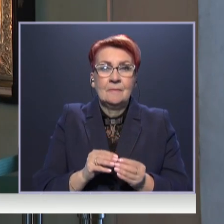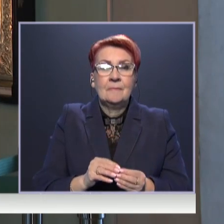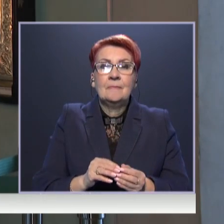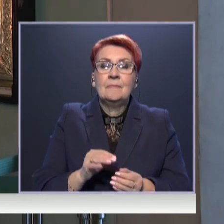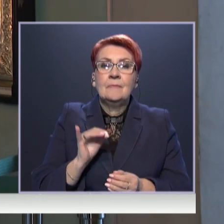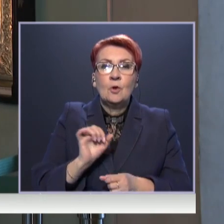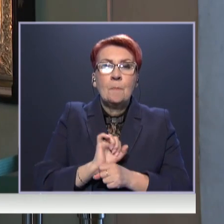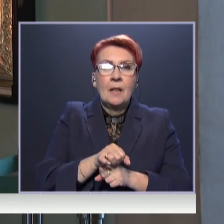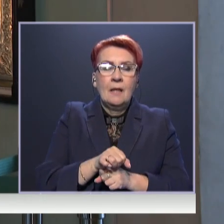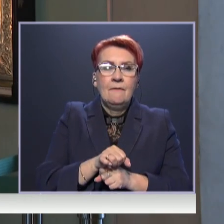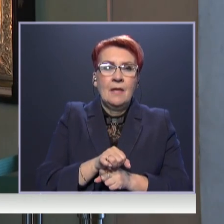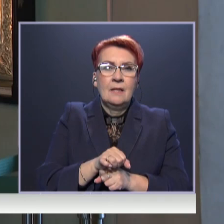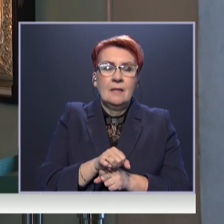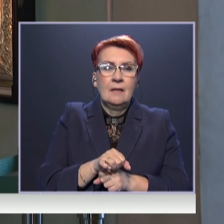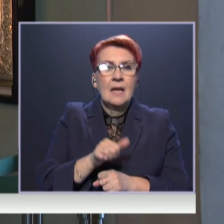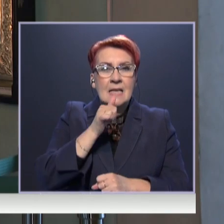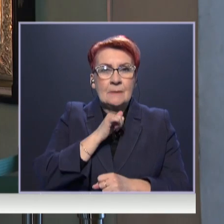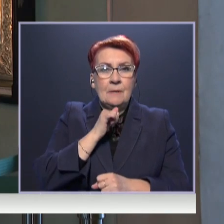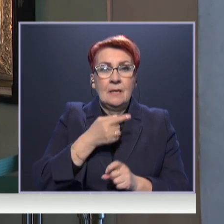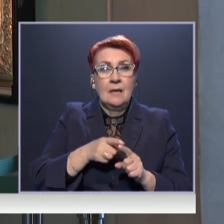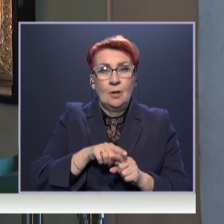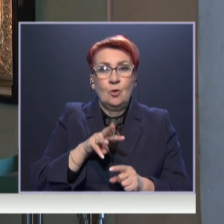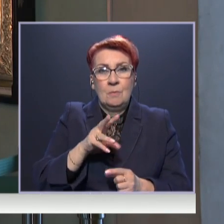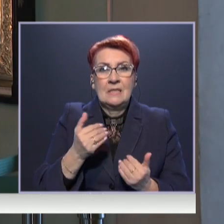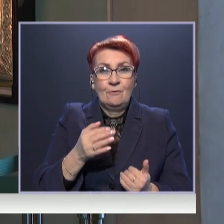тех испытаний о которых мы сегодня вспоминаем стало